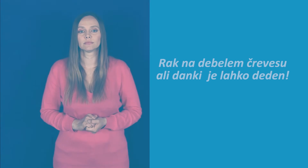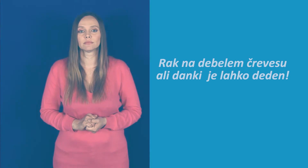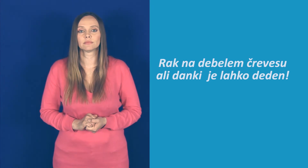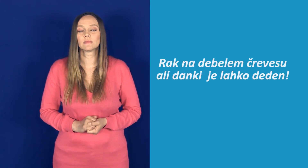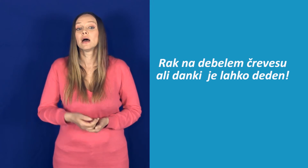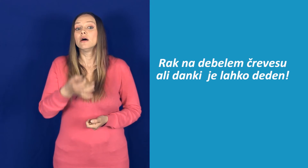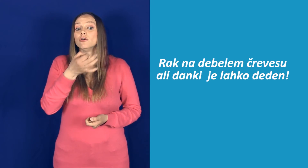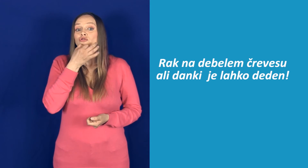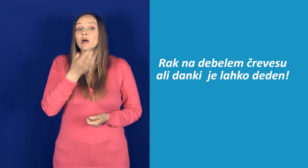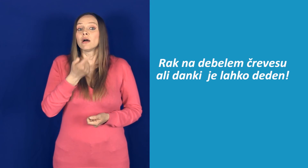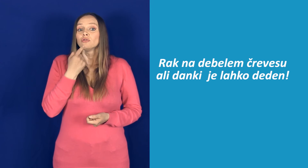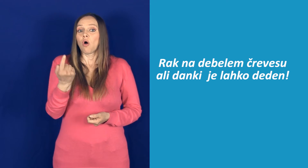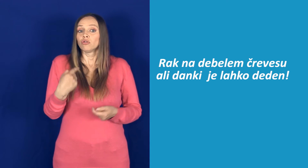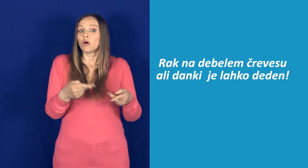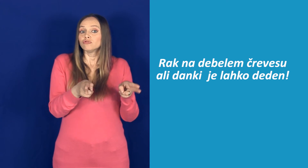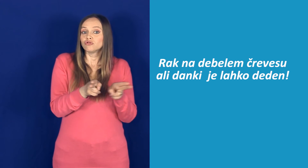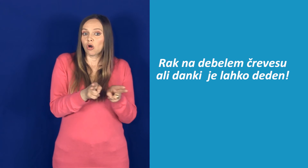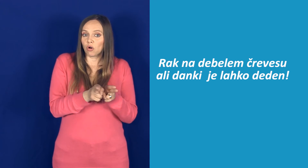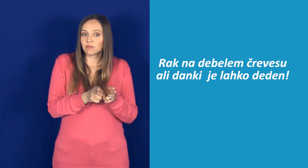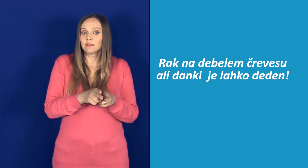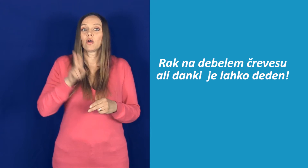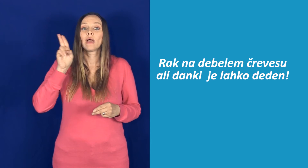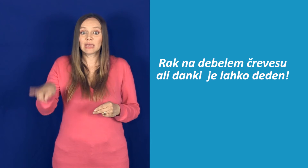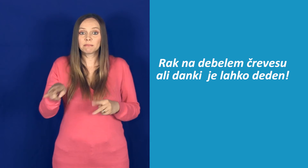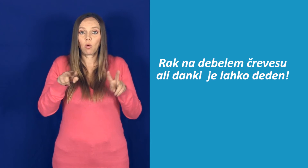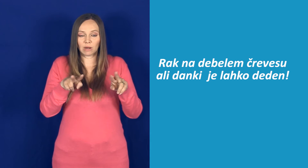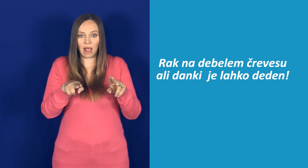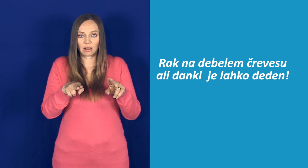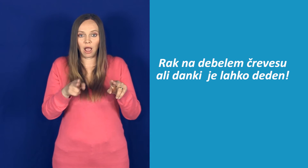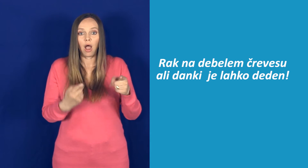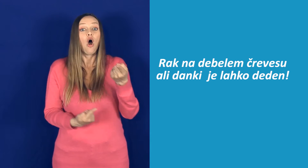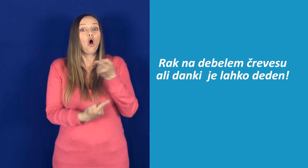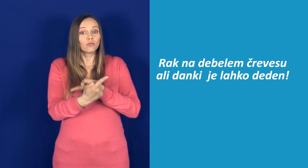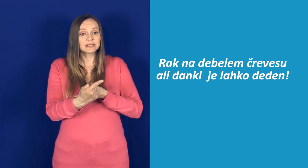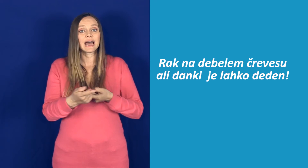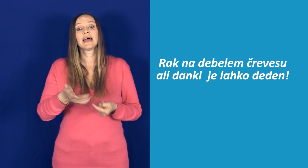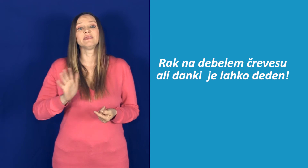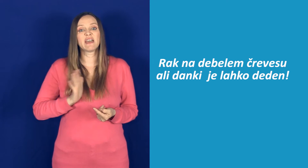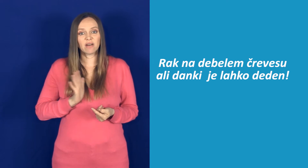Če je kdo od sorodnikov imel raka obstaja nevarnost, da tudi sami zbolimo.